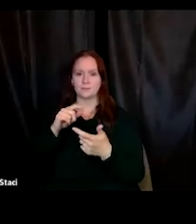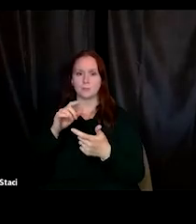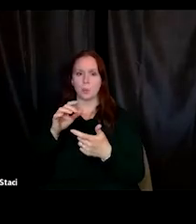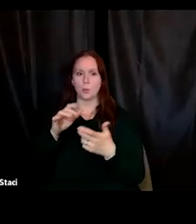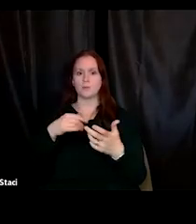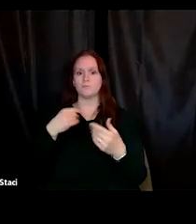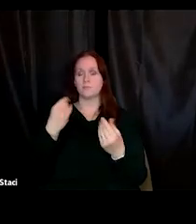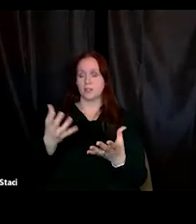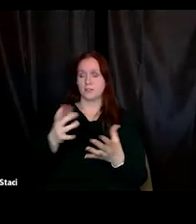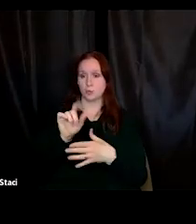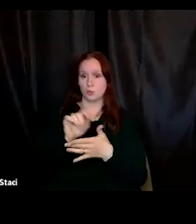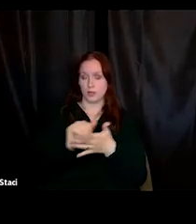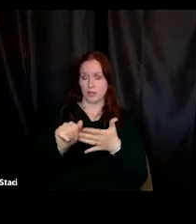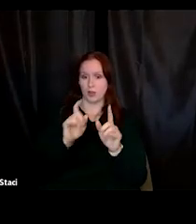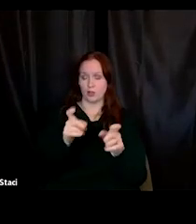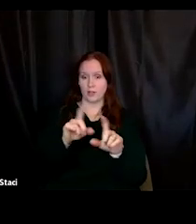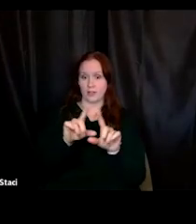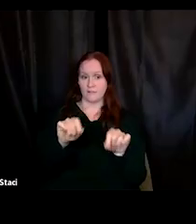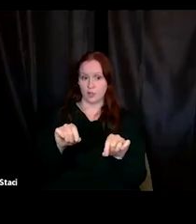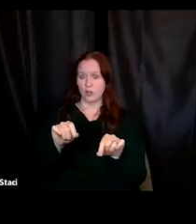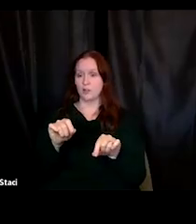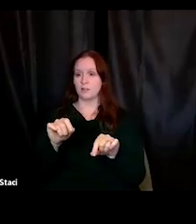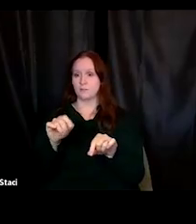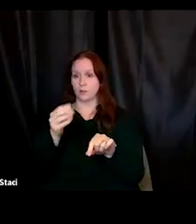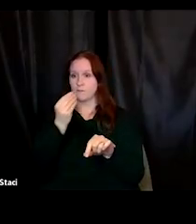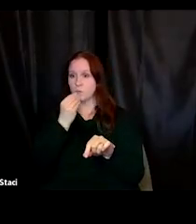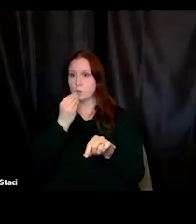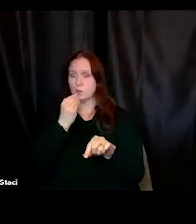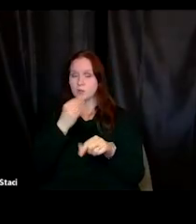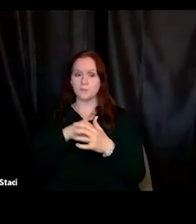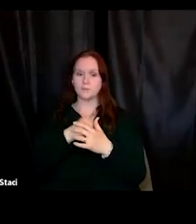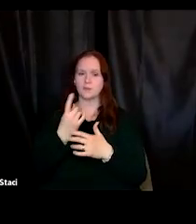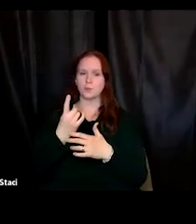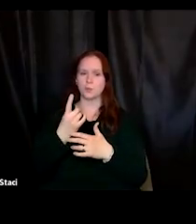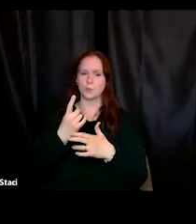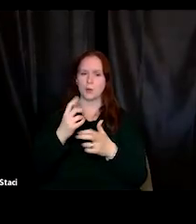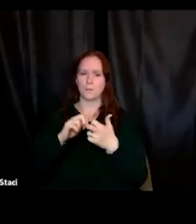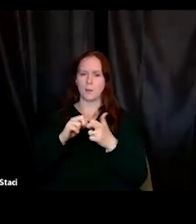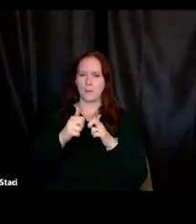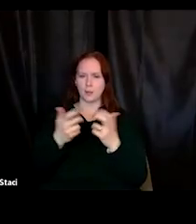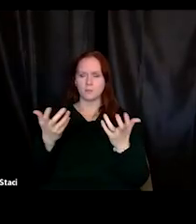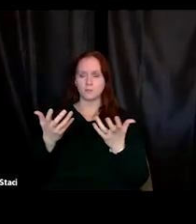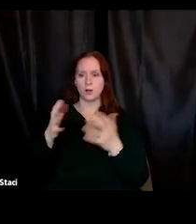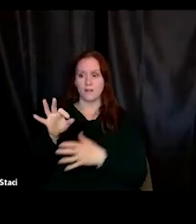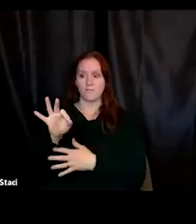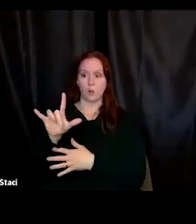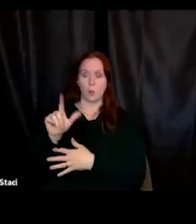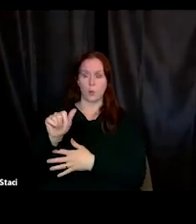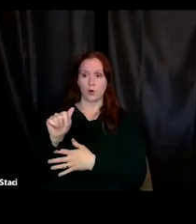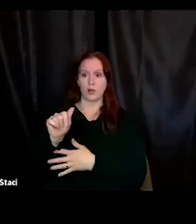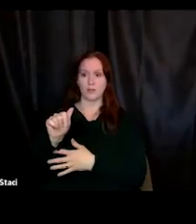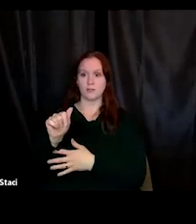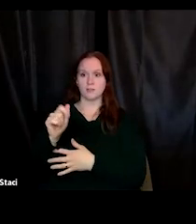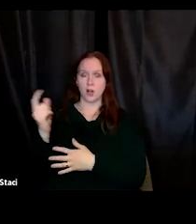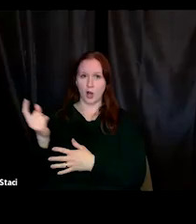con completar el formulario. Así que, de nuevo, Jarita, ¿quieres hablar un poco sobre lo que la gente puede hacer si están teniendo dificultades para conseguir